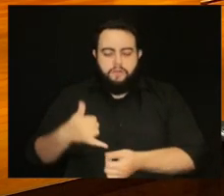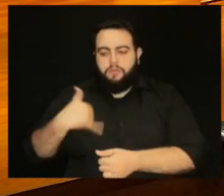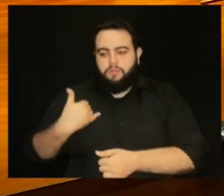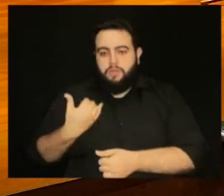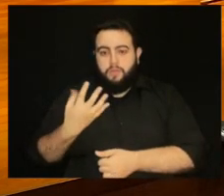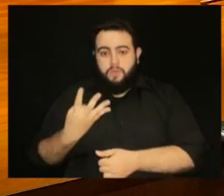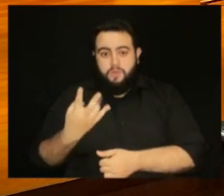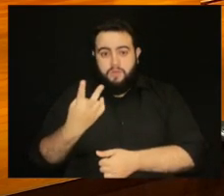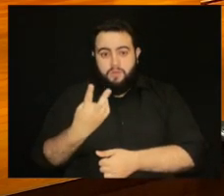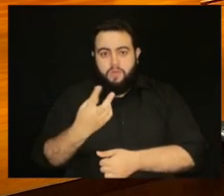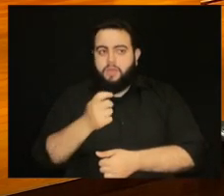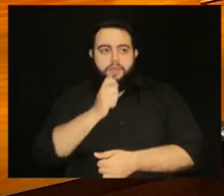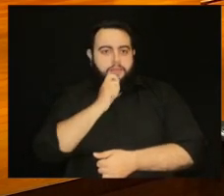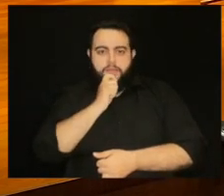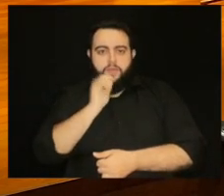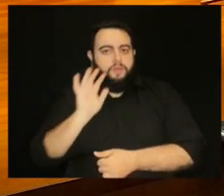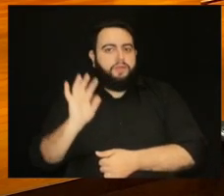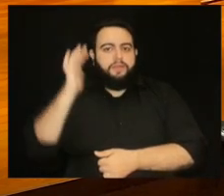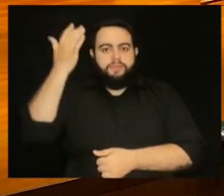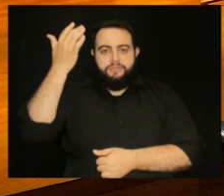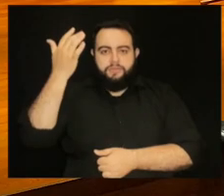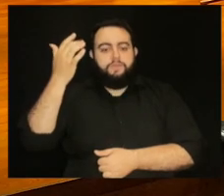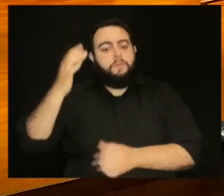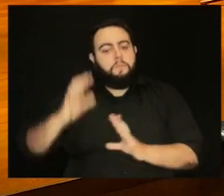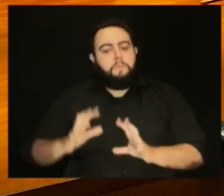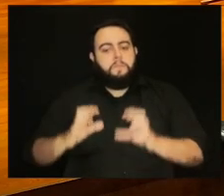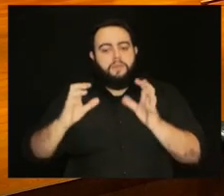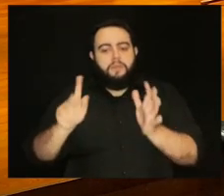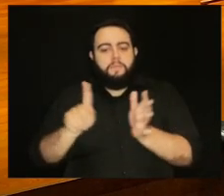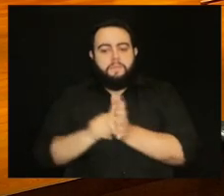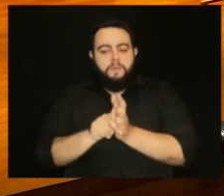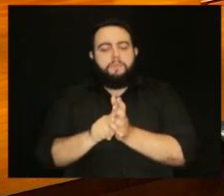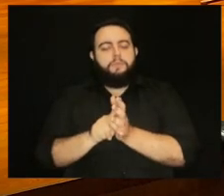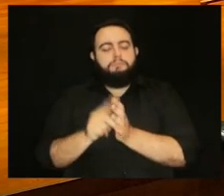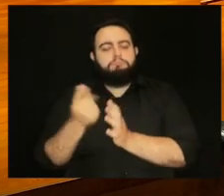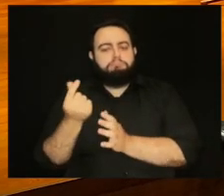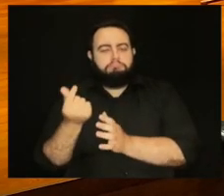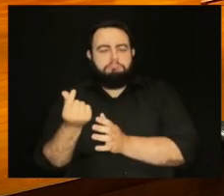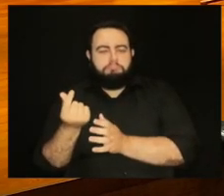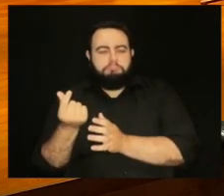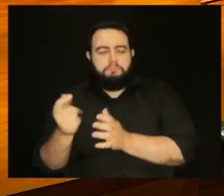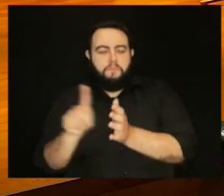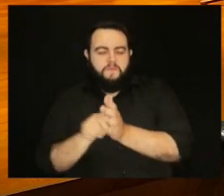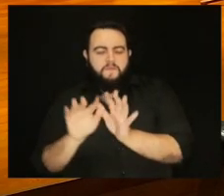tinham conseguido resolver as tretas de herança, porque ele tinha grana, e não resolveram até morrer